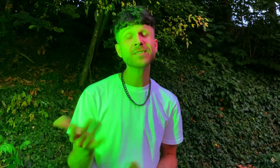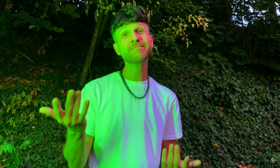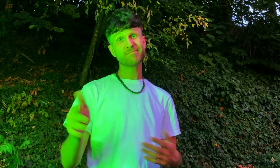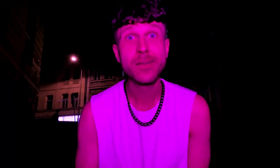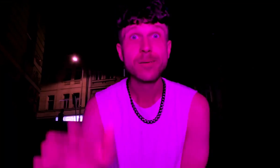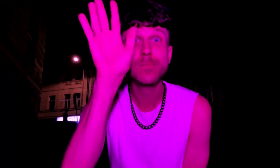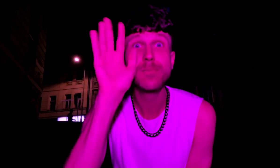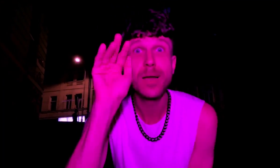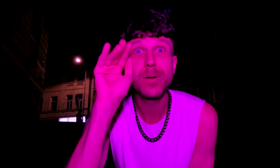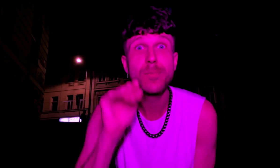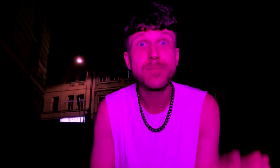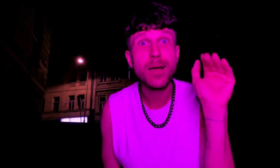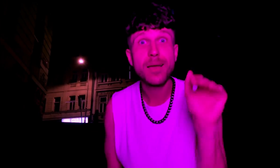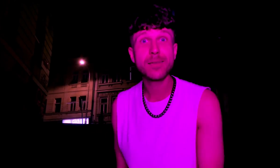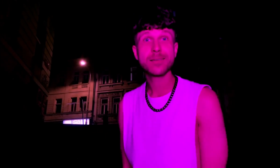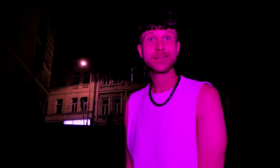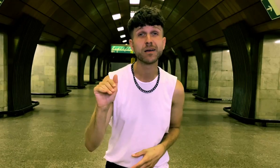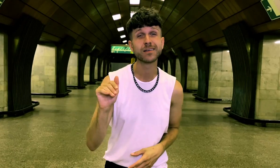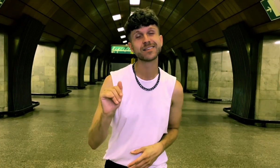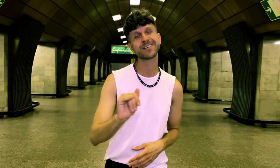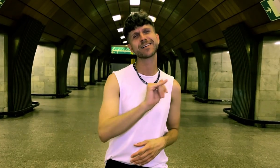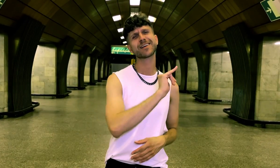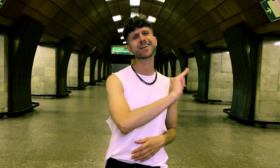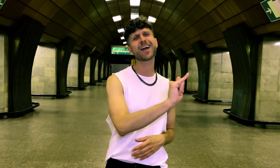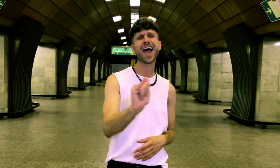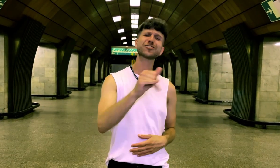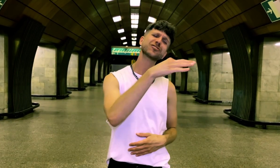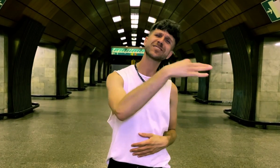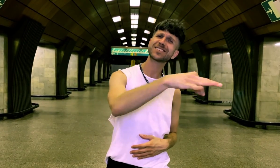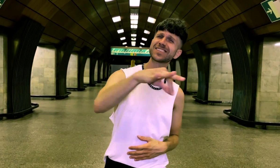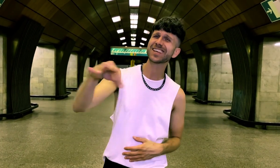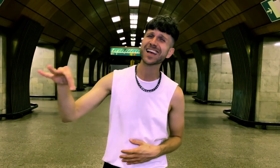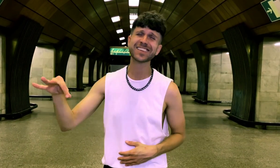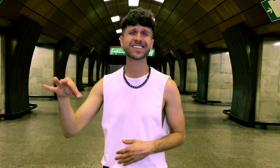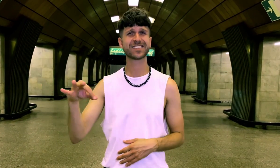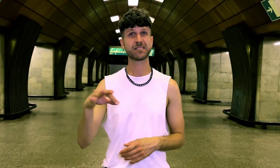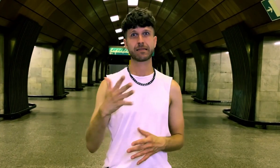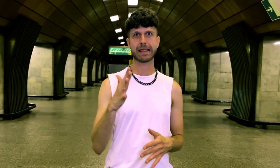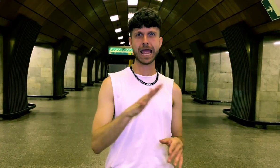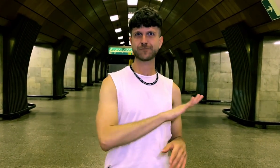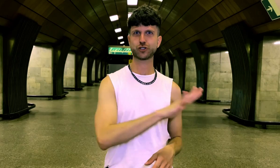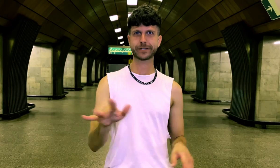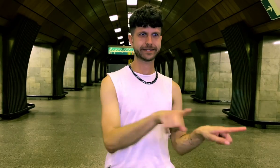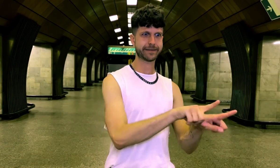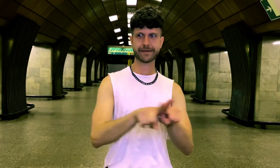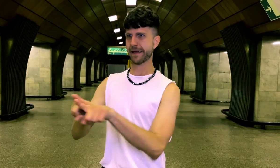No co, bye bye bye. Každý je jedinečný, nechoď slepě s davem.